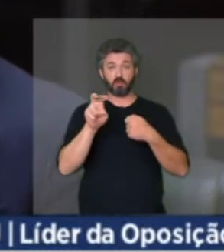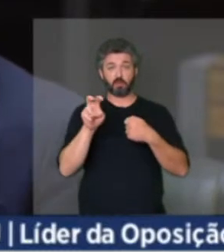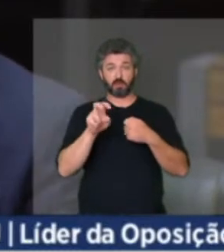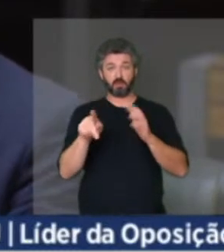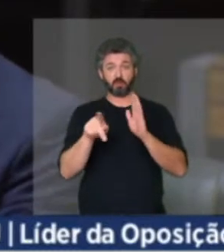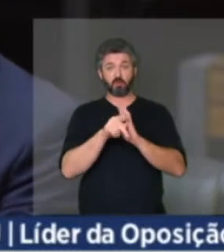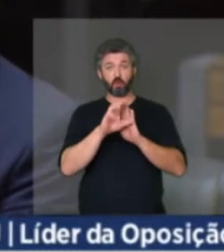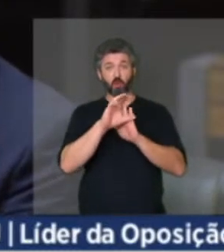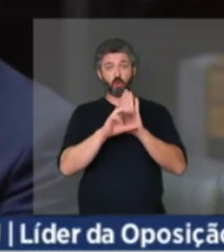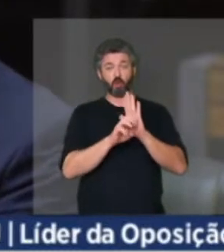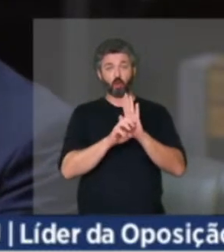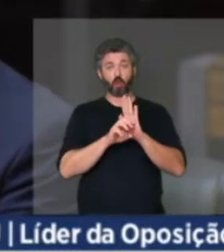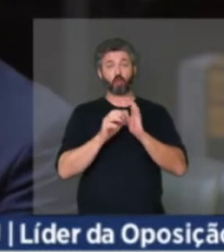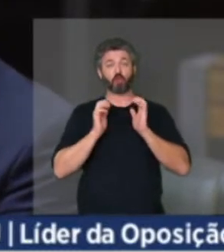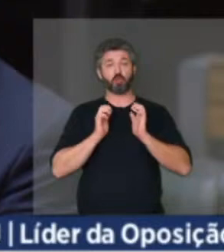CÓDIGO DE ALTA CONDUTA DA ADMINISTRAÇÃO. PORTANTO O